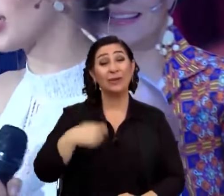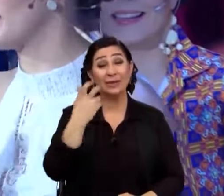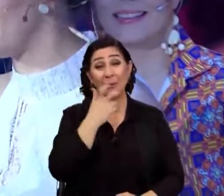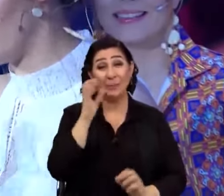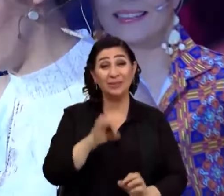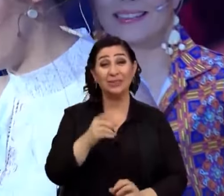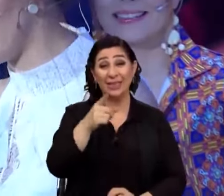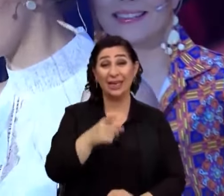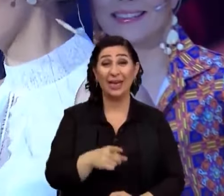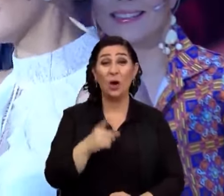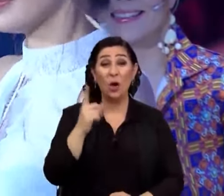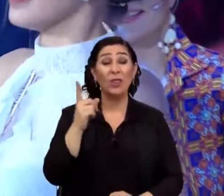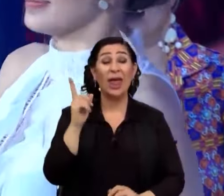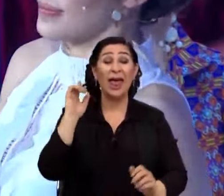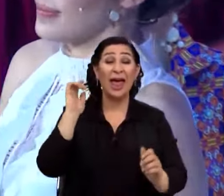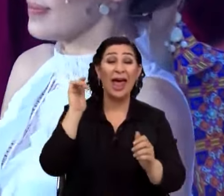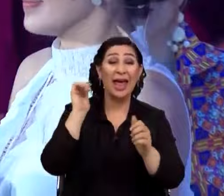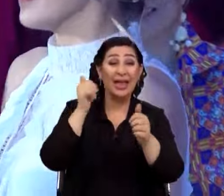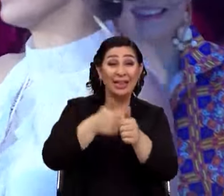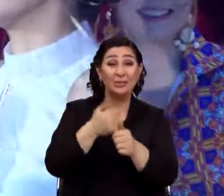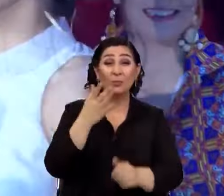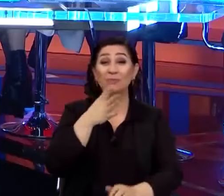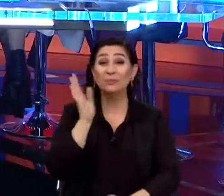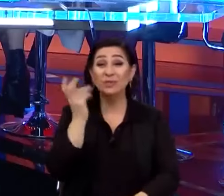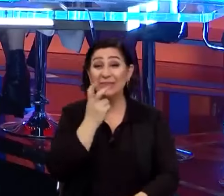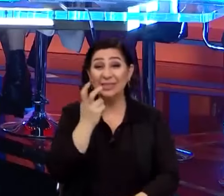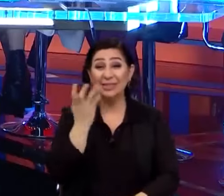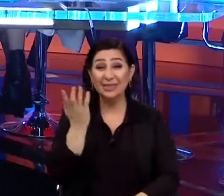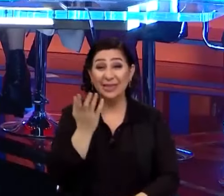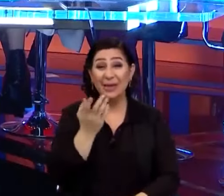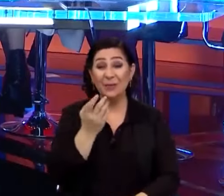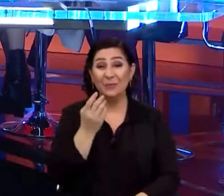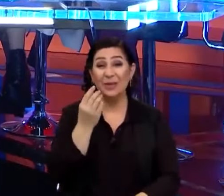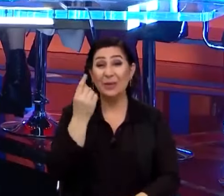şey söyle onlar arkadan şey bilmiyorlar zaten şarkıyı ya bir bir Allah'ın